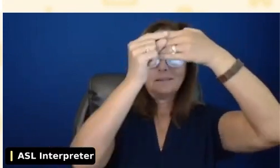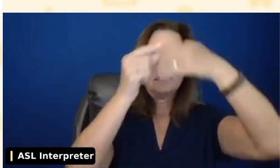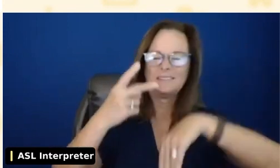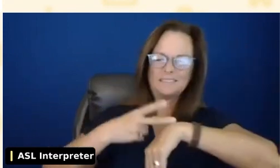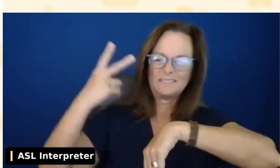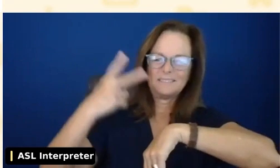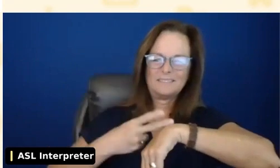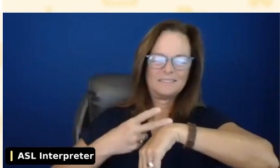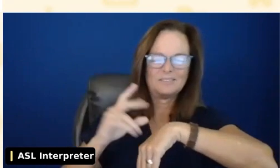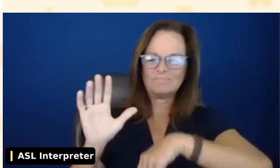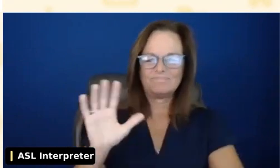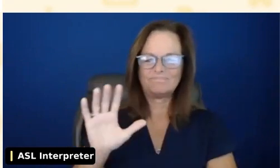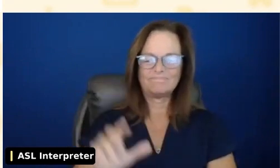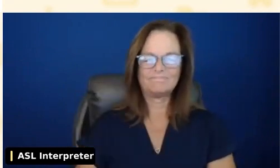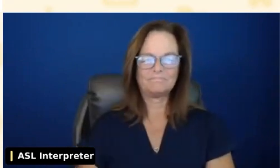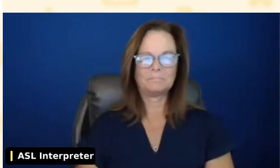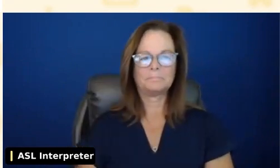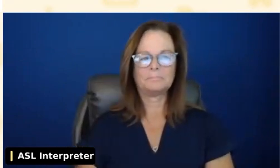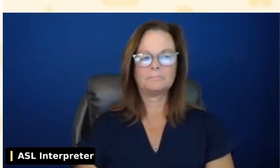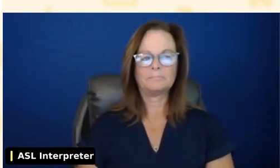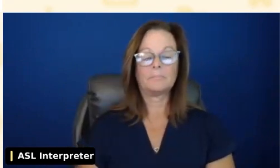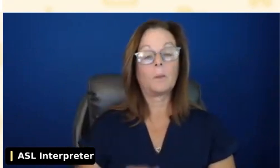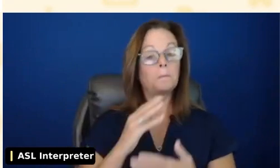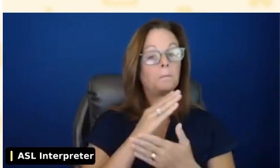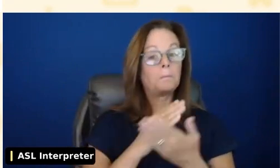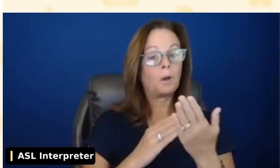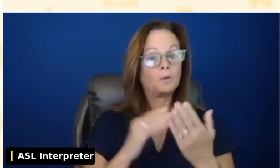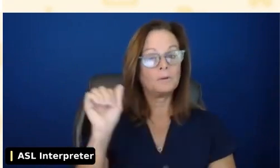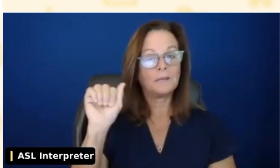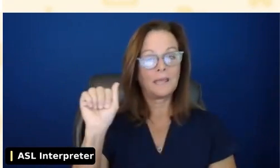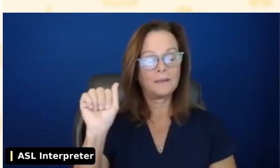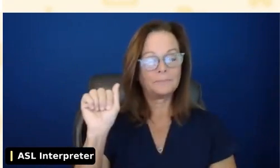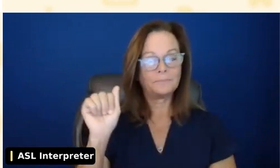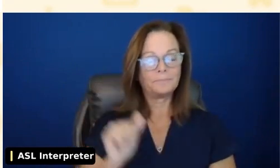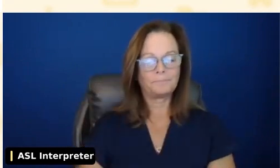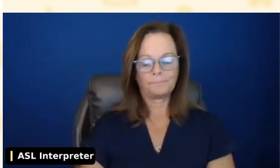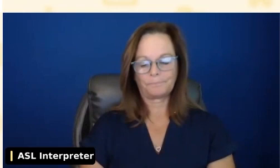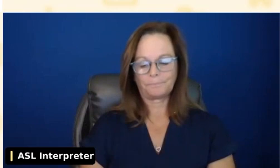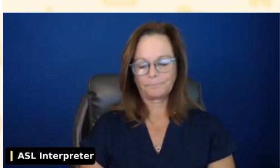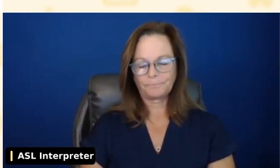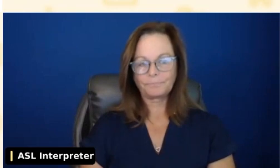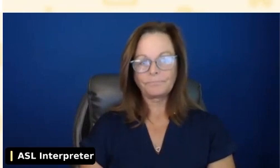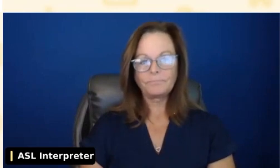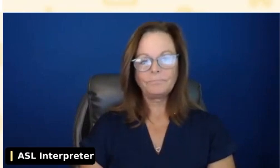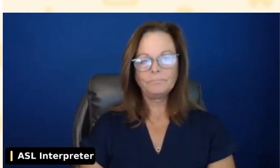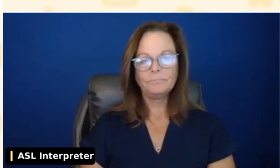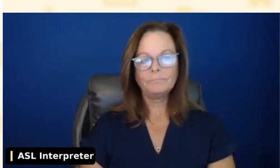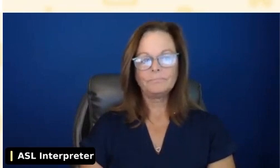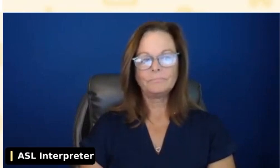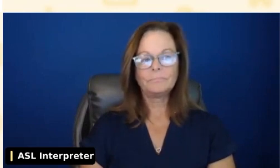Entonces, la parte A de ATAG trata sobre si la herramienta en sí es accesible para su uso.